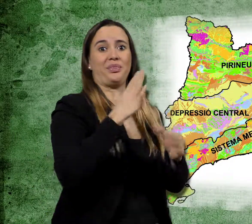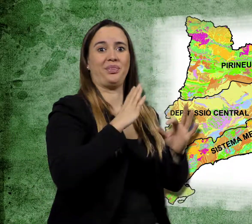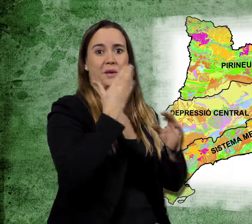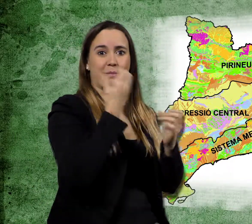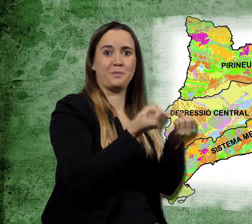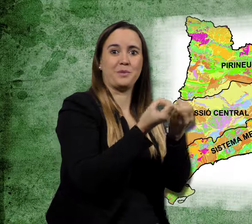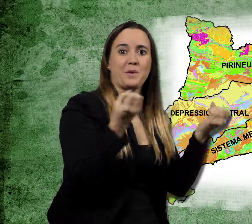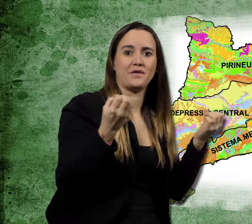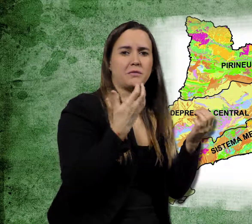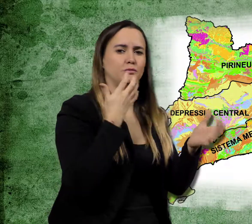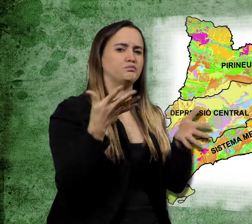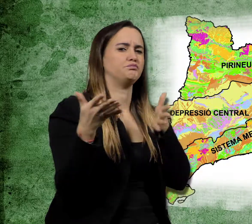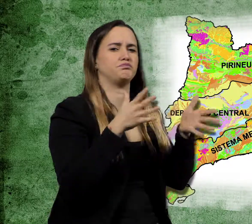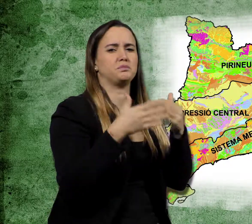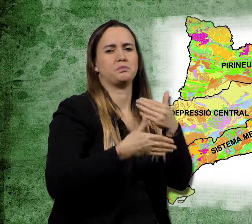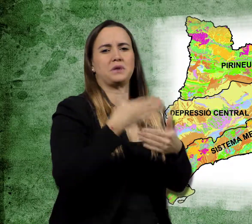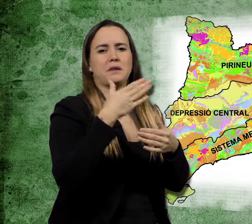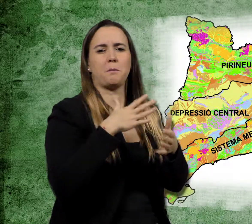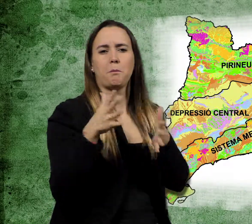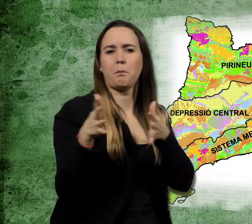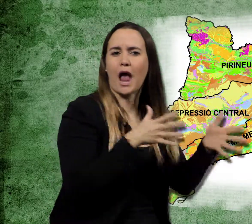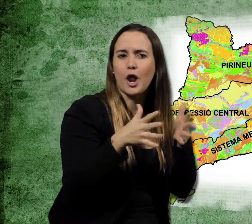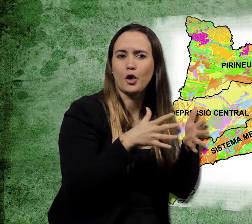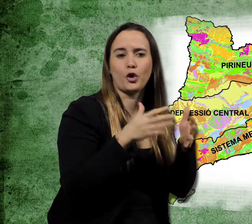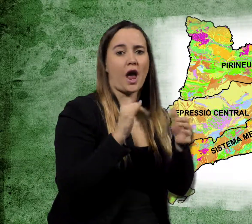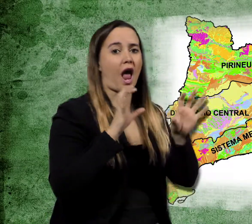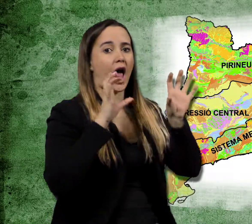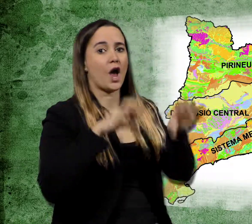Al començament de la primavera (març i abril),